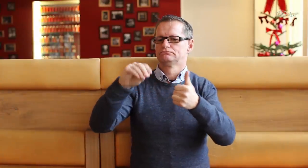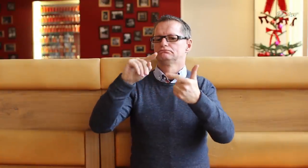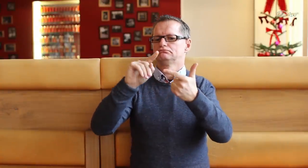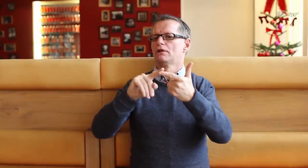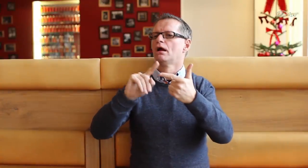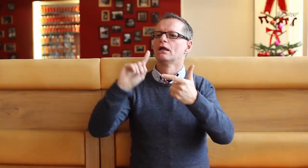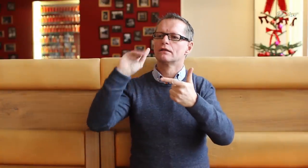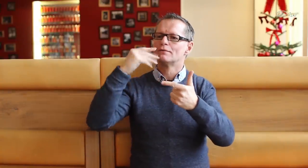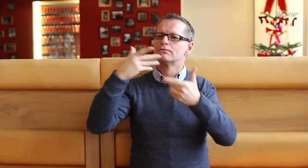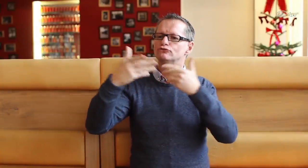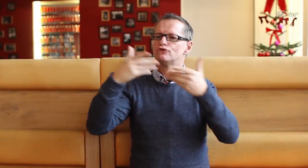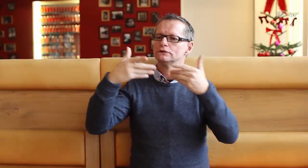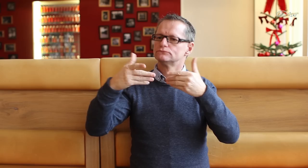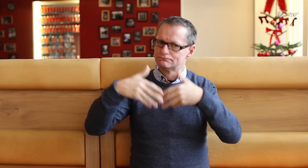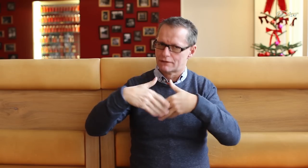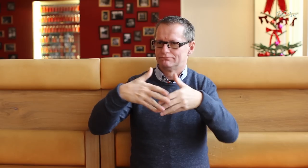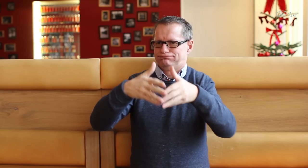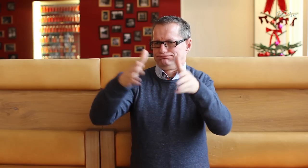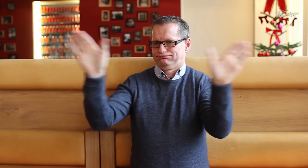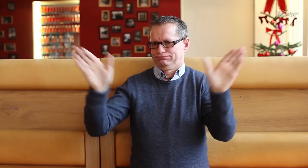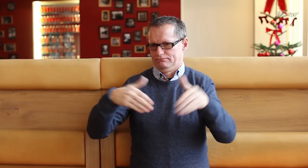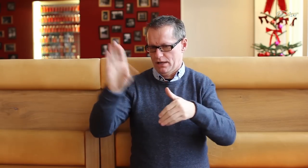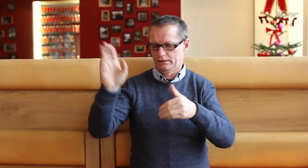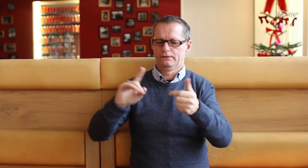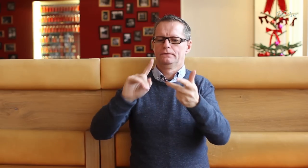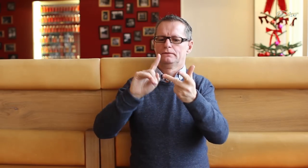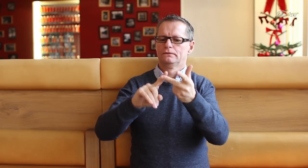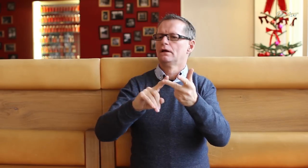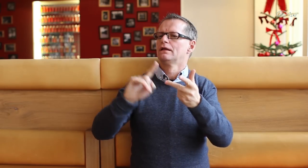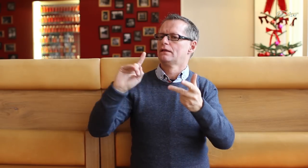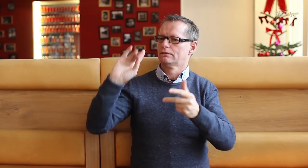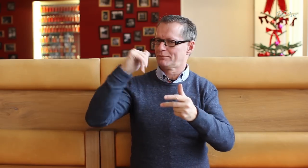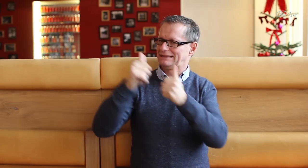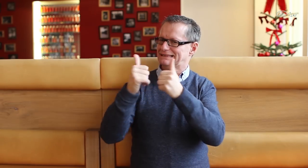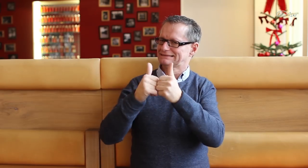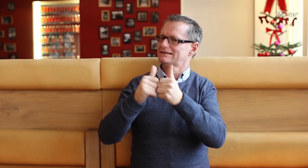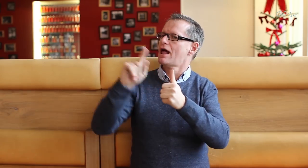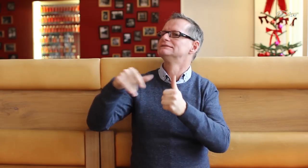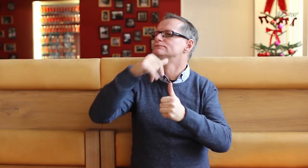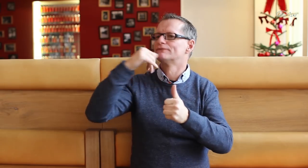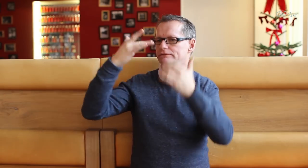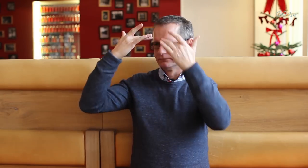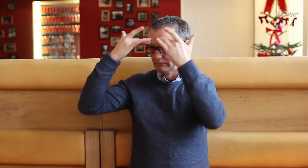mehr Taubblinden-Beratungsstellen, die Anerkennung von Taubblindenassistenz als Beruf und